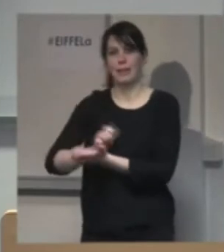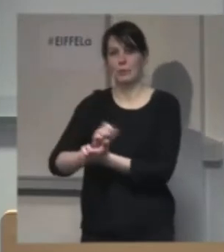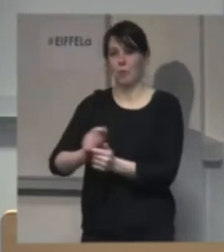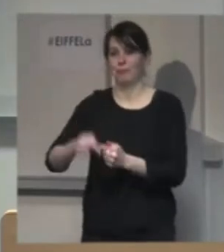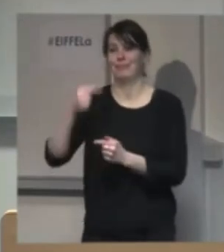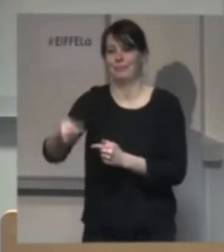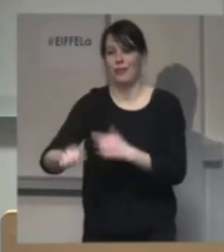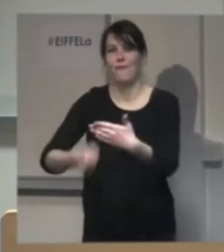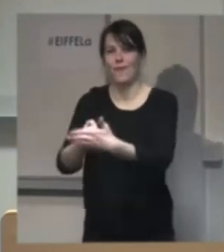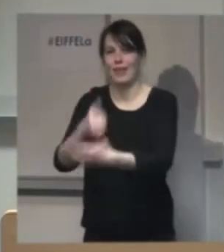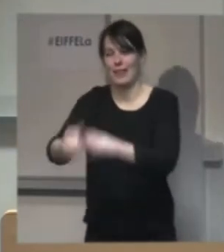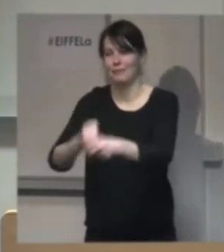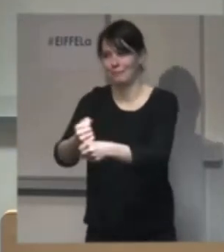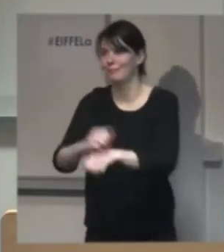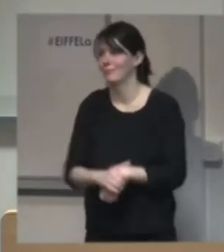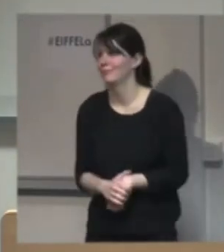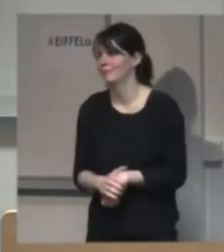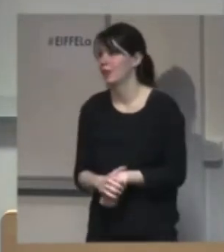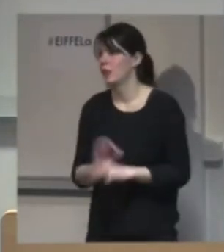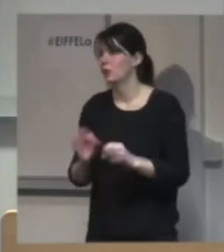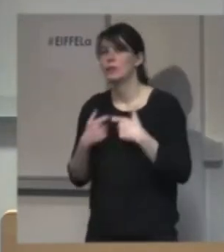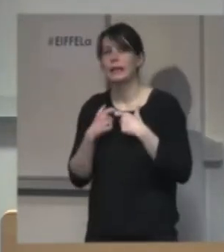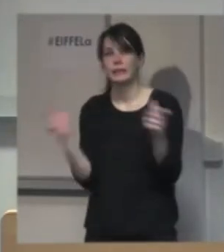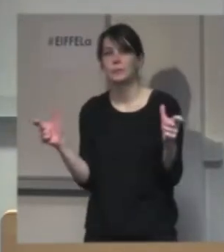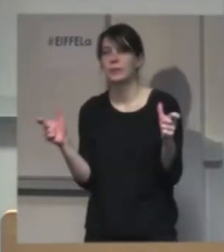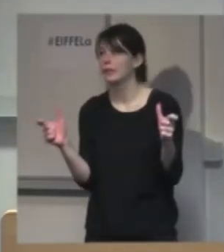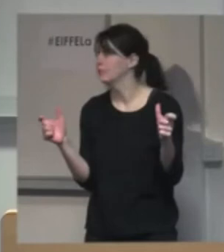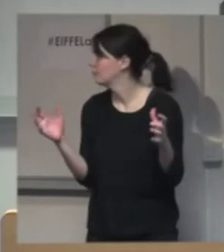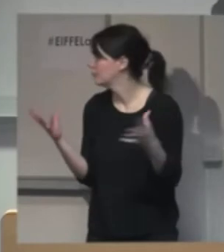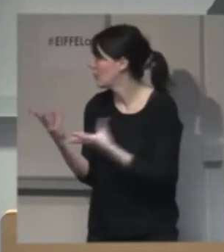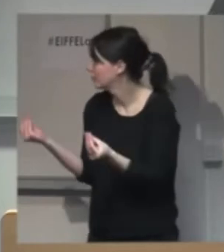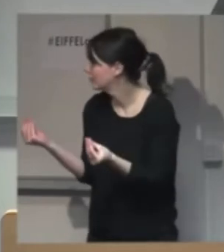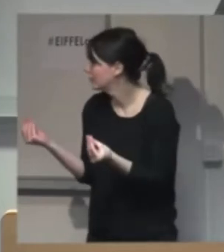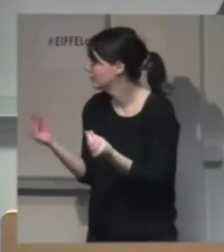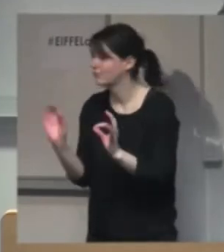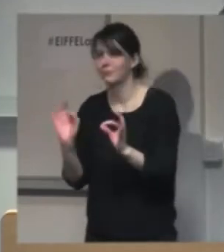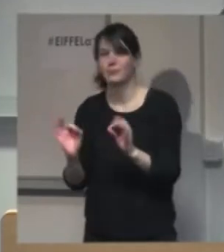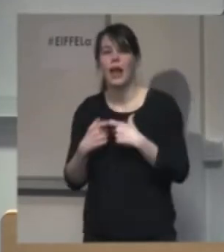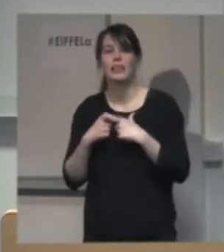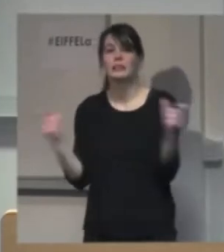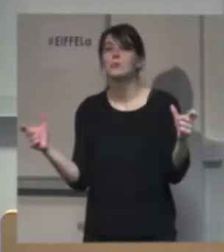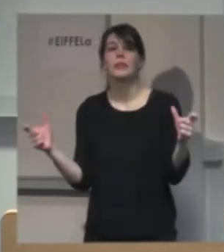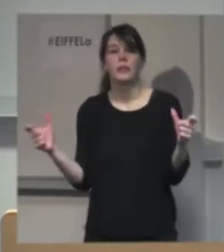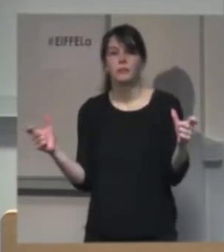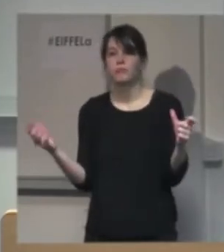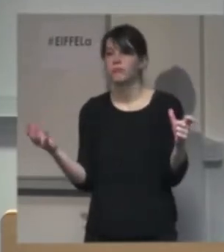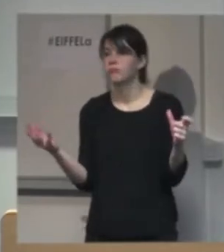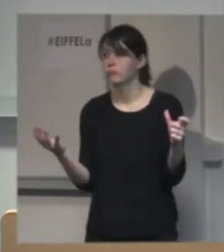L'accessibilité numérique, l'accessibilité en soi... Ça a disparu ? L'accessibilité en soi a plusieurs définitions possibles.